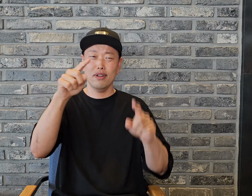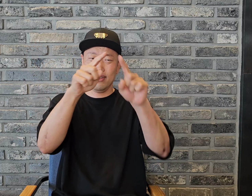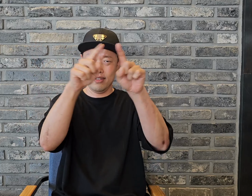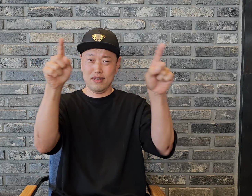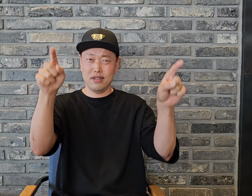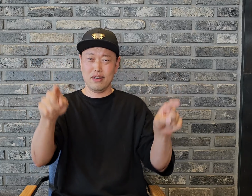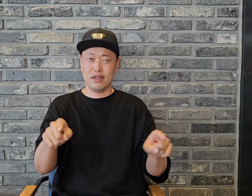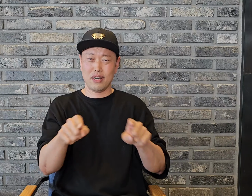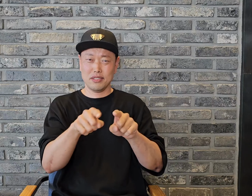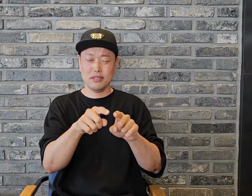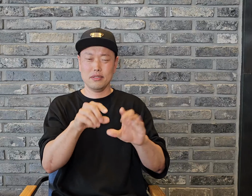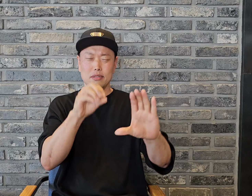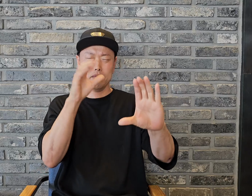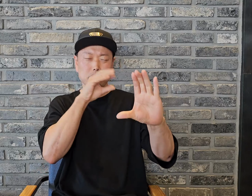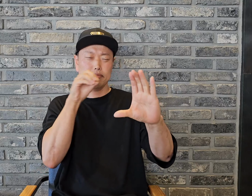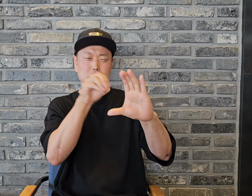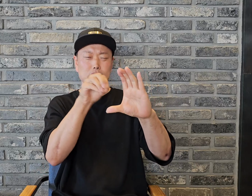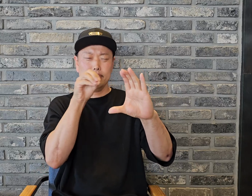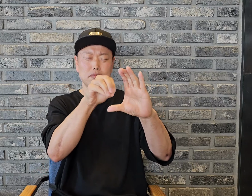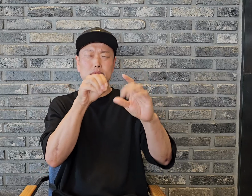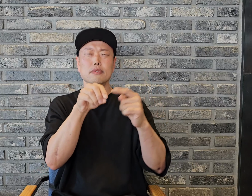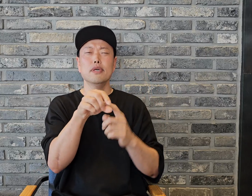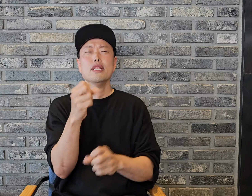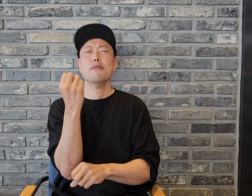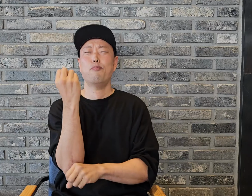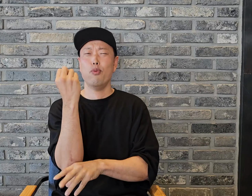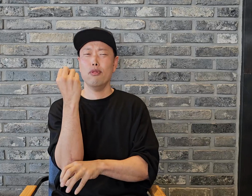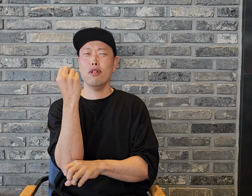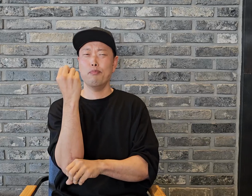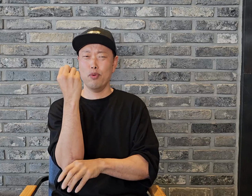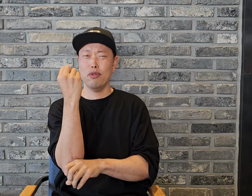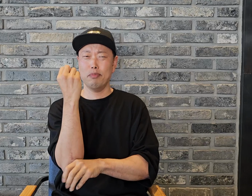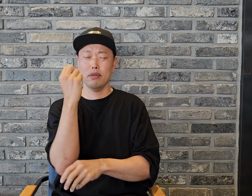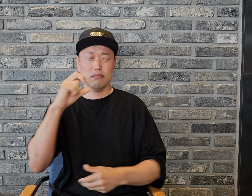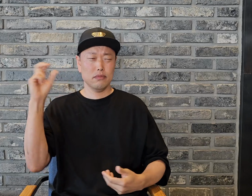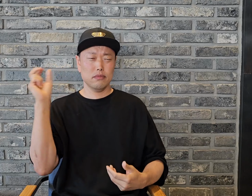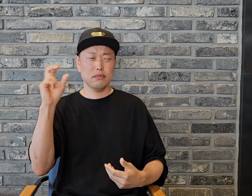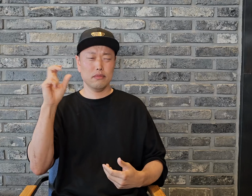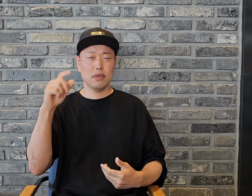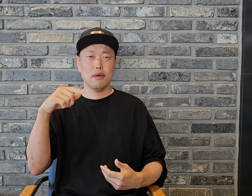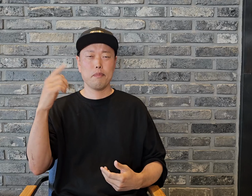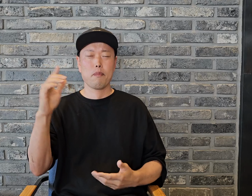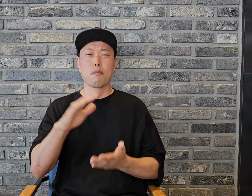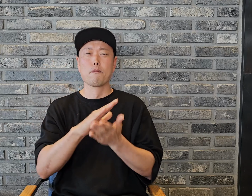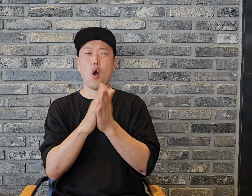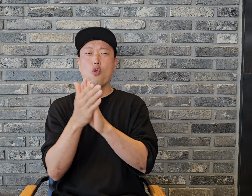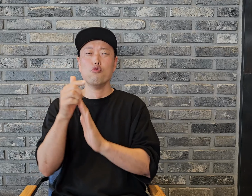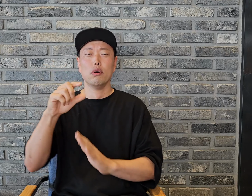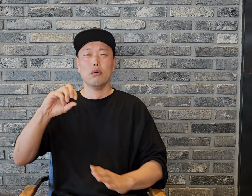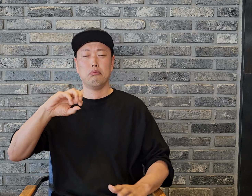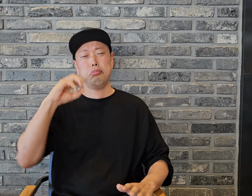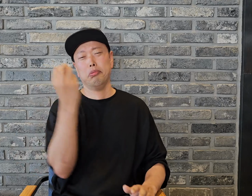La postura básica es lanzarlo a la zona de strike. El siguiente paso es una bola quebrada.